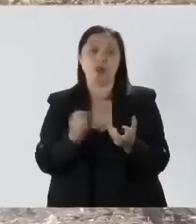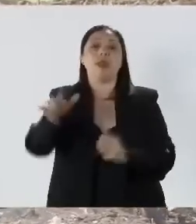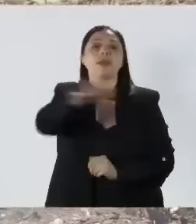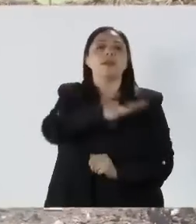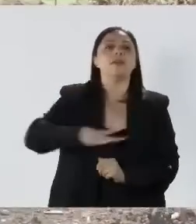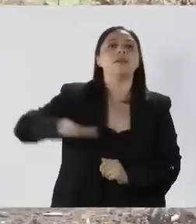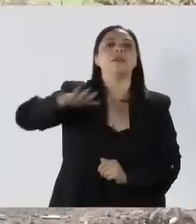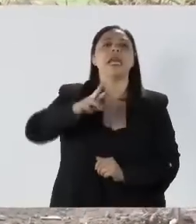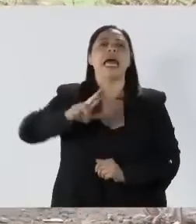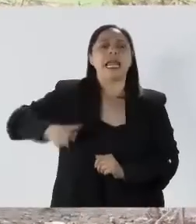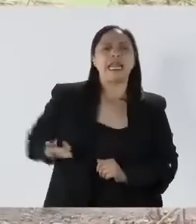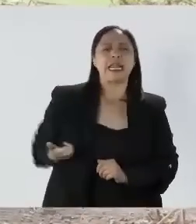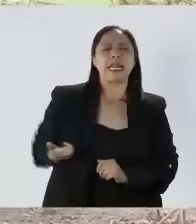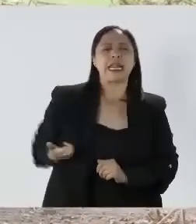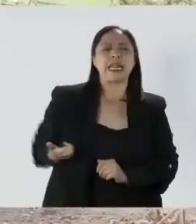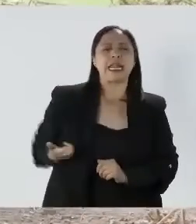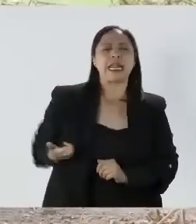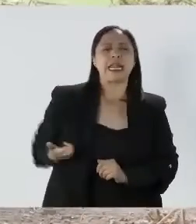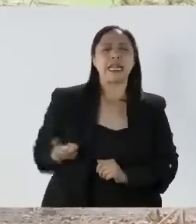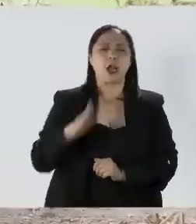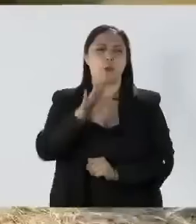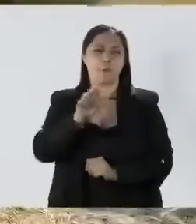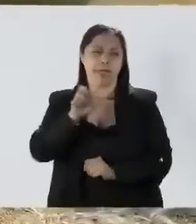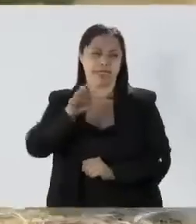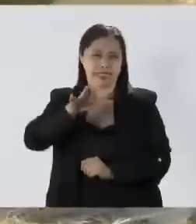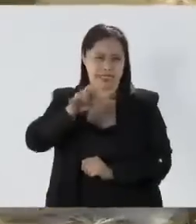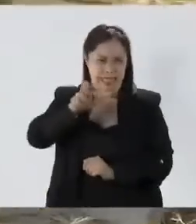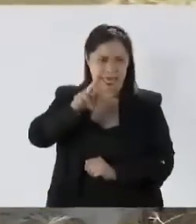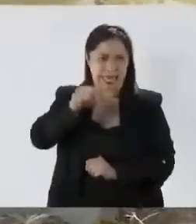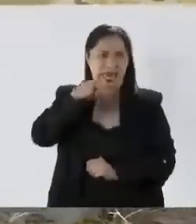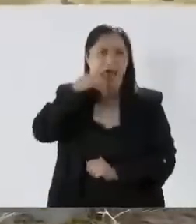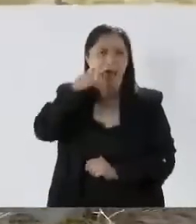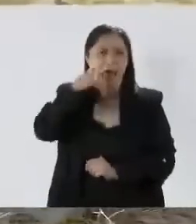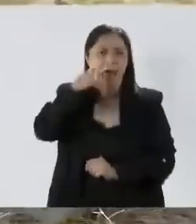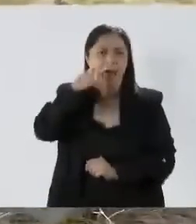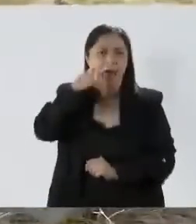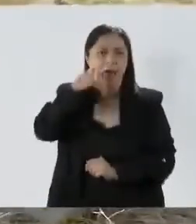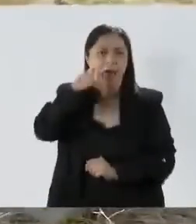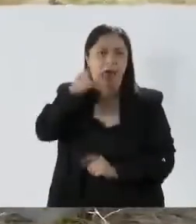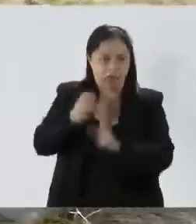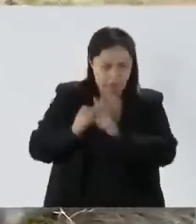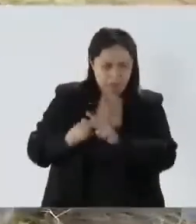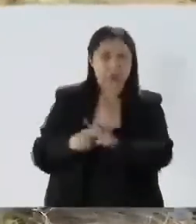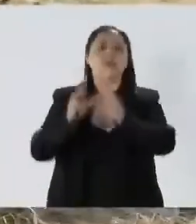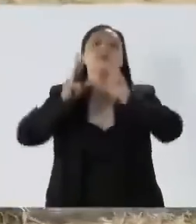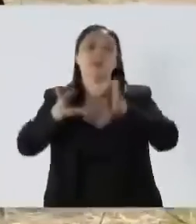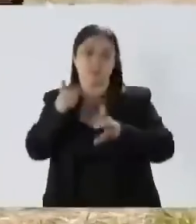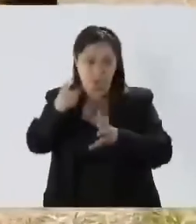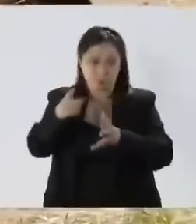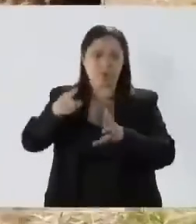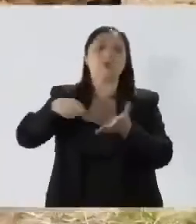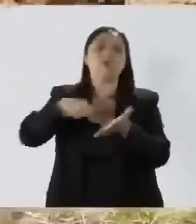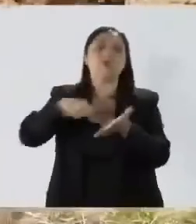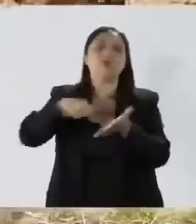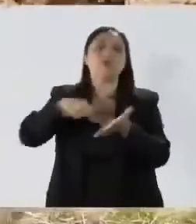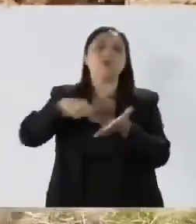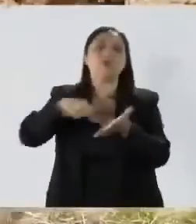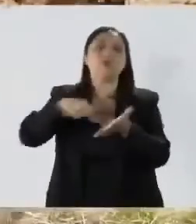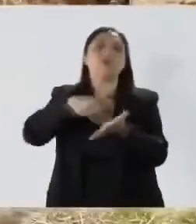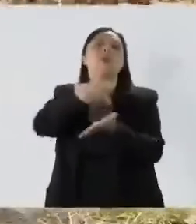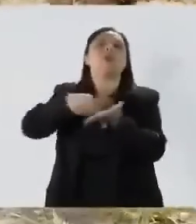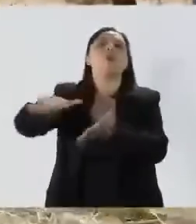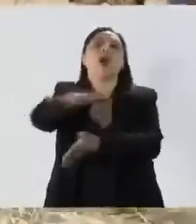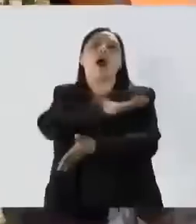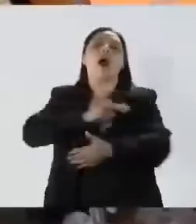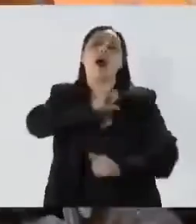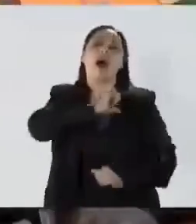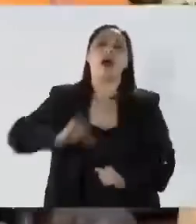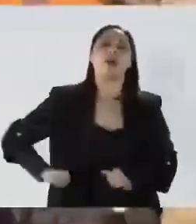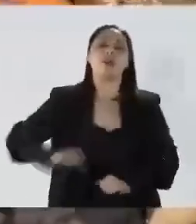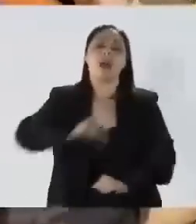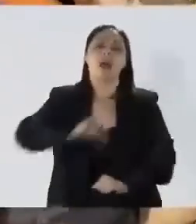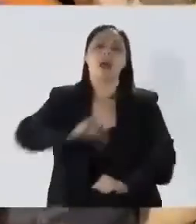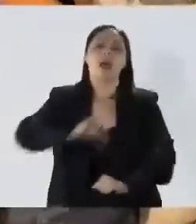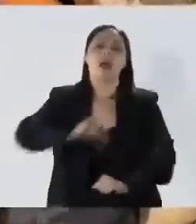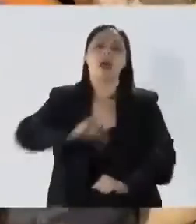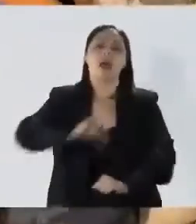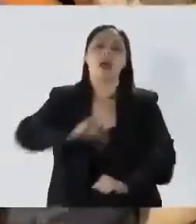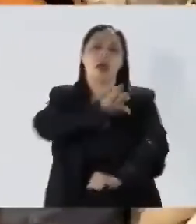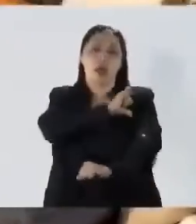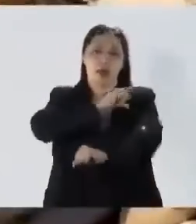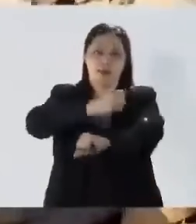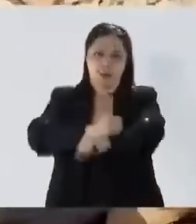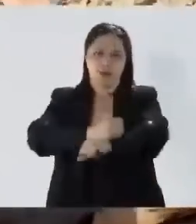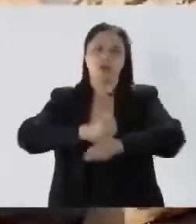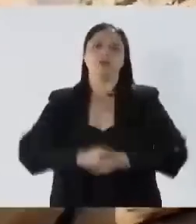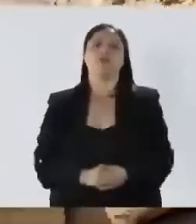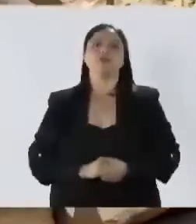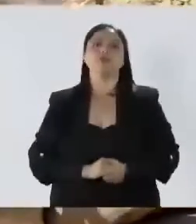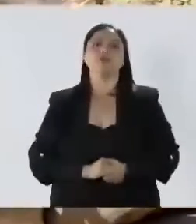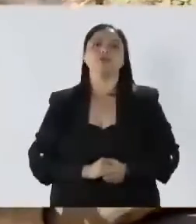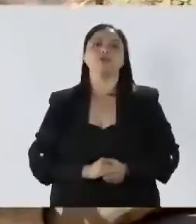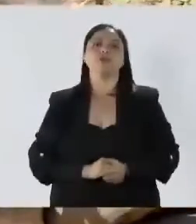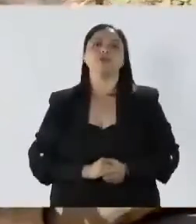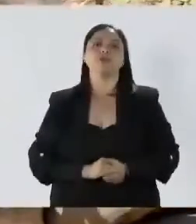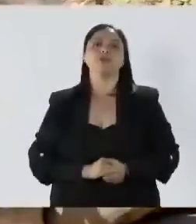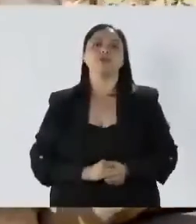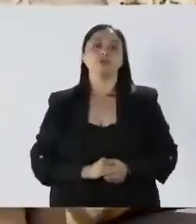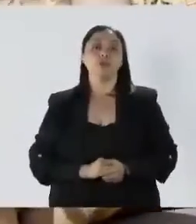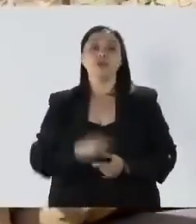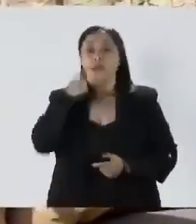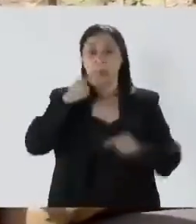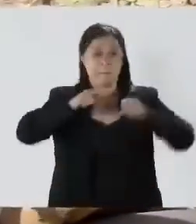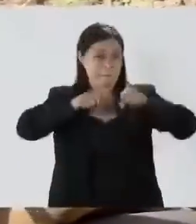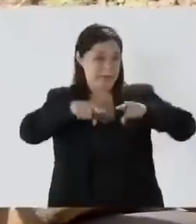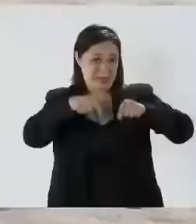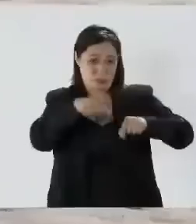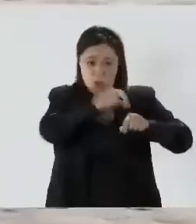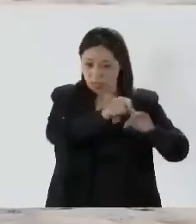Barrio Norte que ya estamos en Álvaro Obregón y así en 10 lugares de esta ciudad de México este